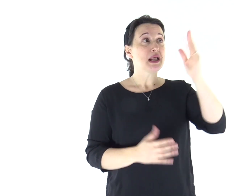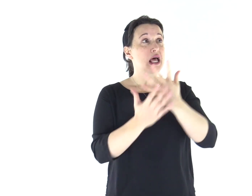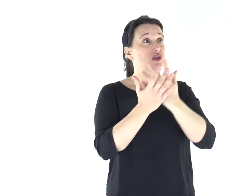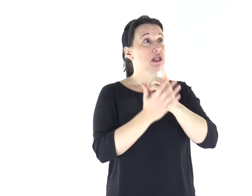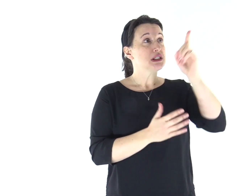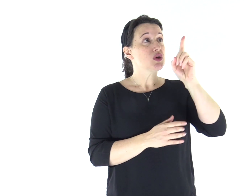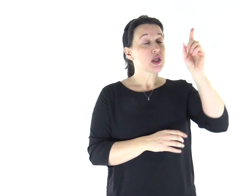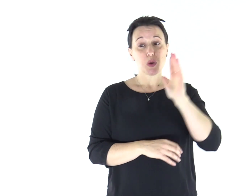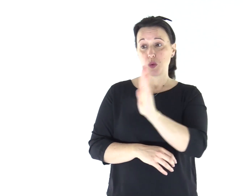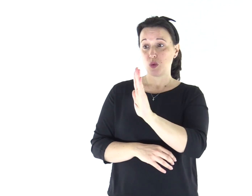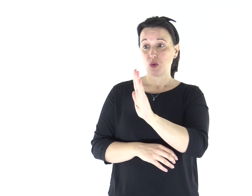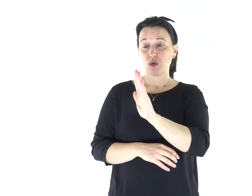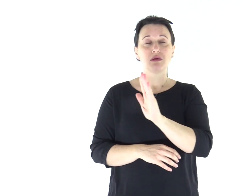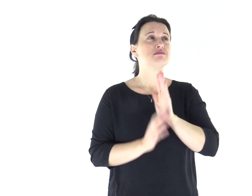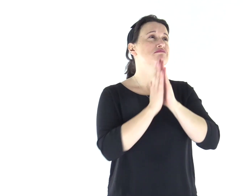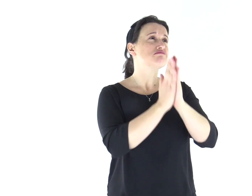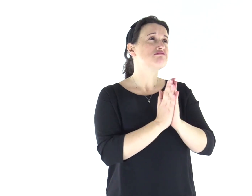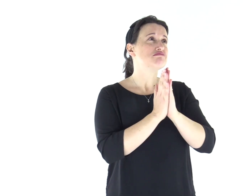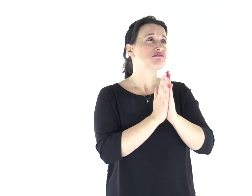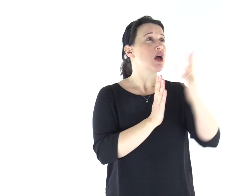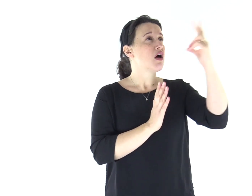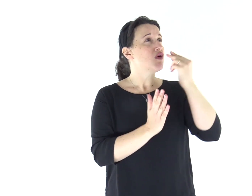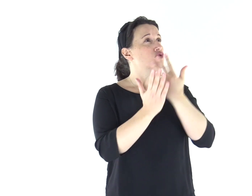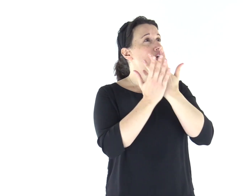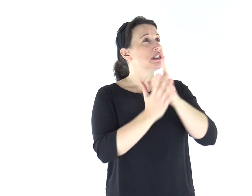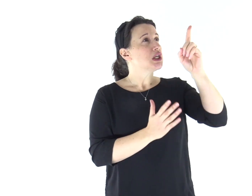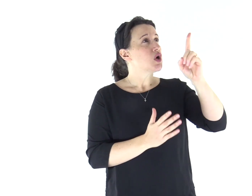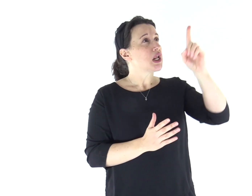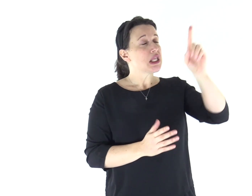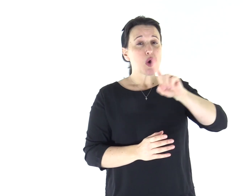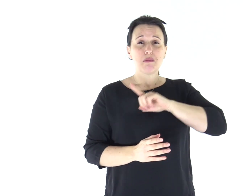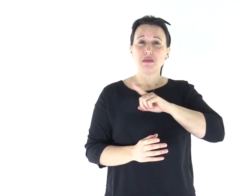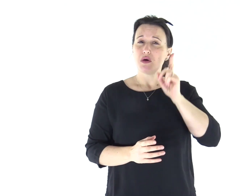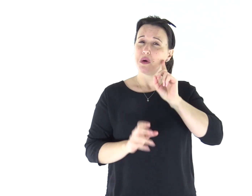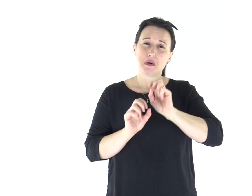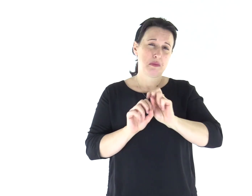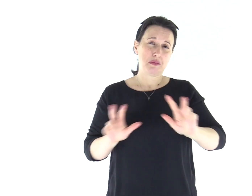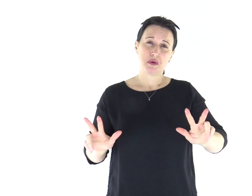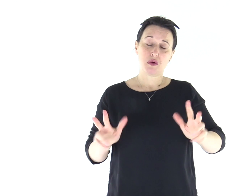dicendo: "Che io non oda più la voce del Signore, mio Dio,